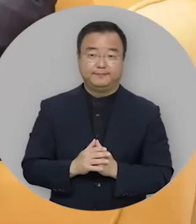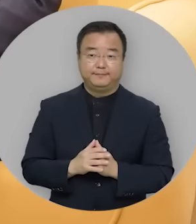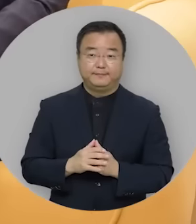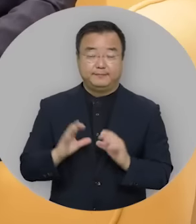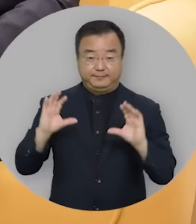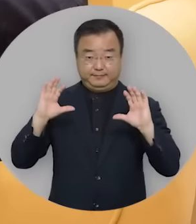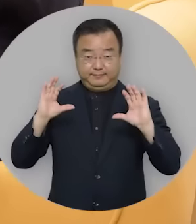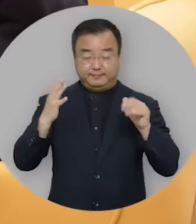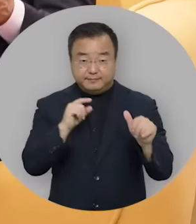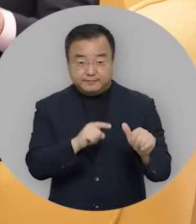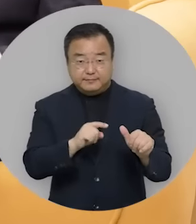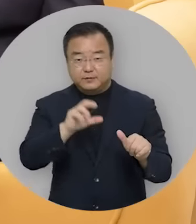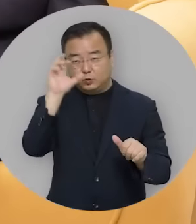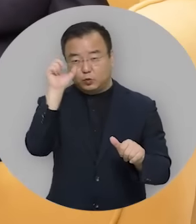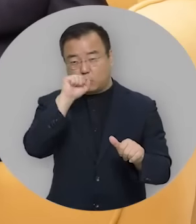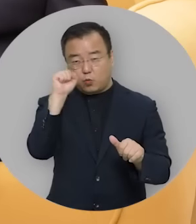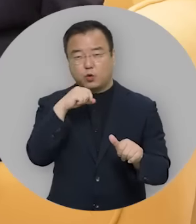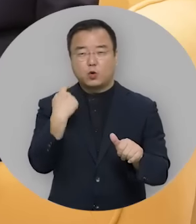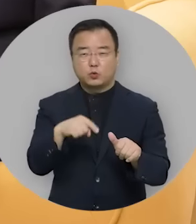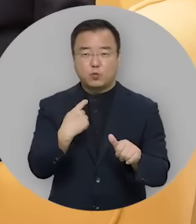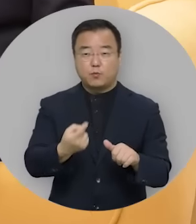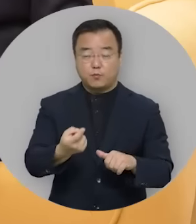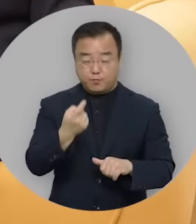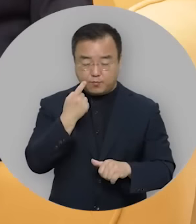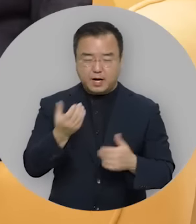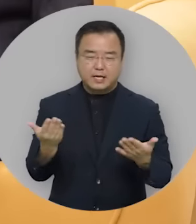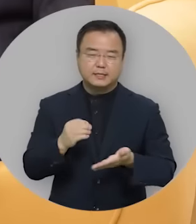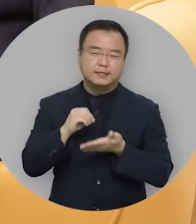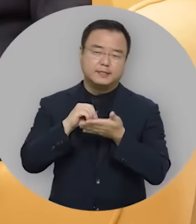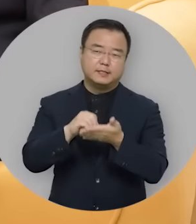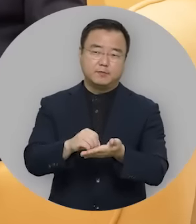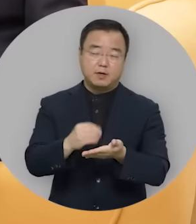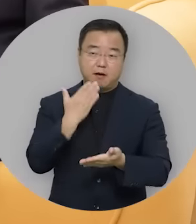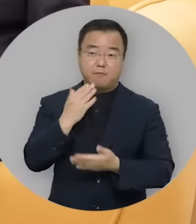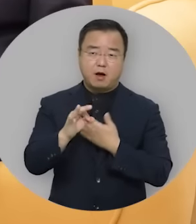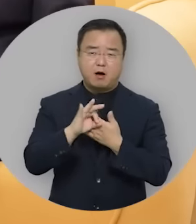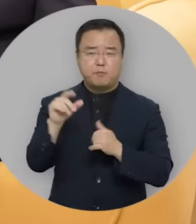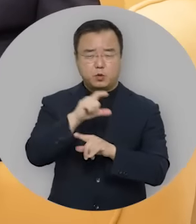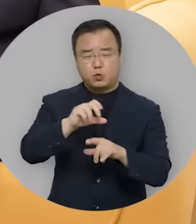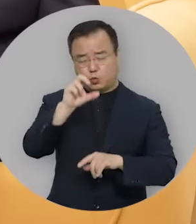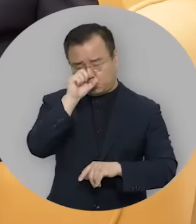아이들이 그렇게 좋은 교육을 받고 취업까지 이렇게 이어지면 더더욱 좋잖아요.